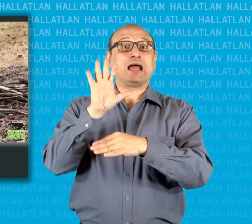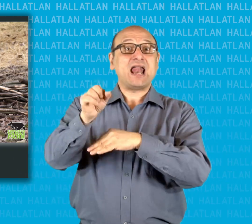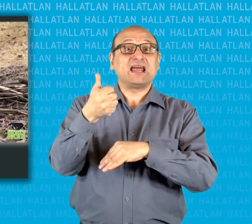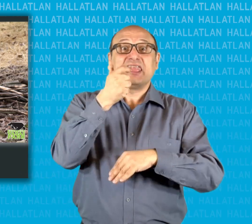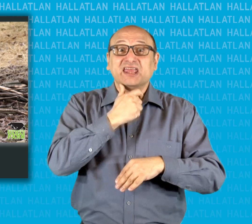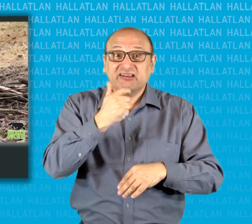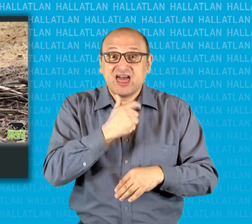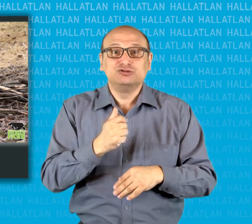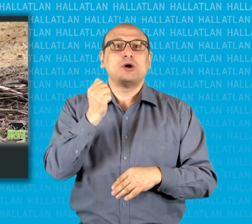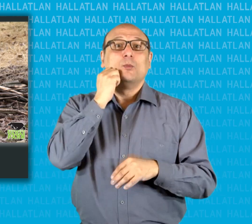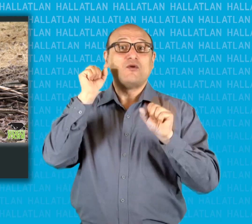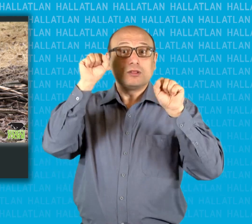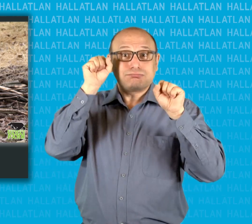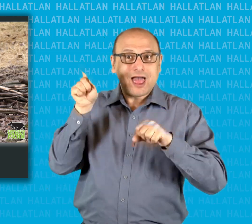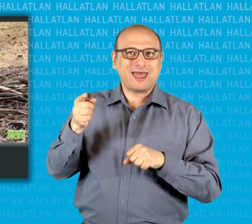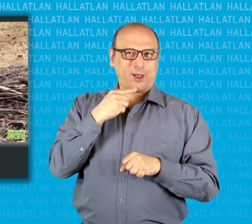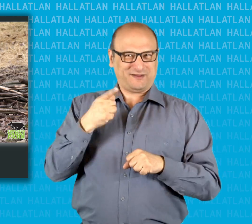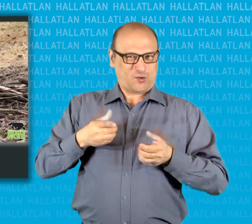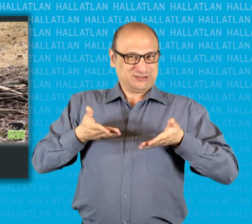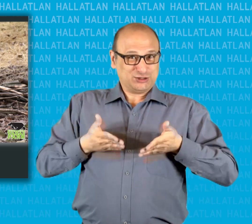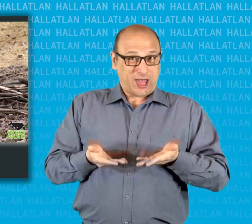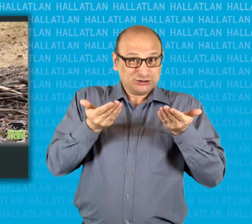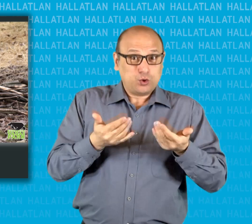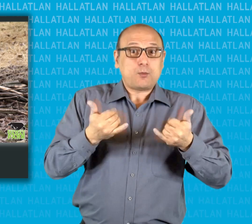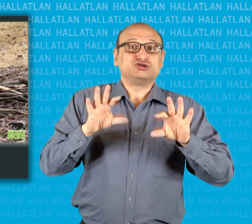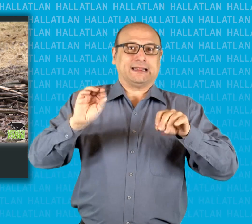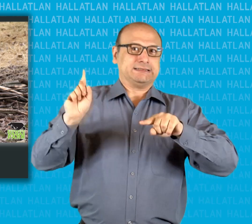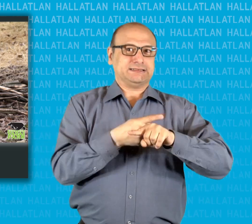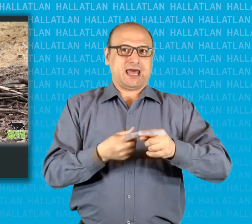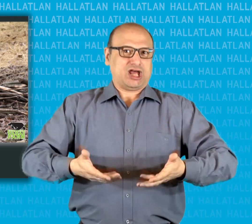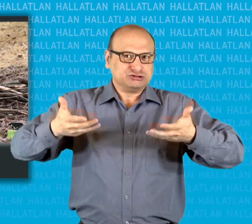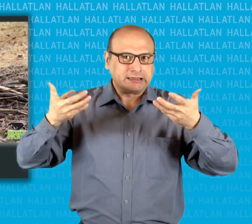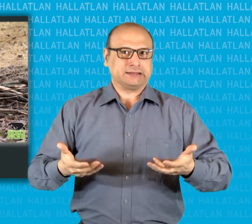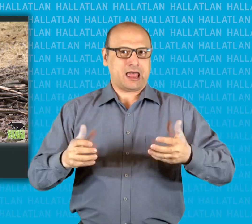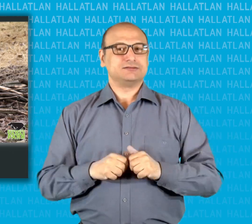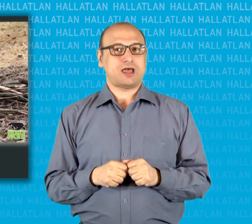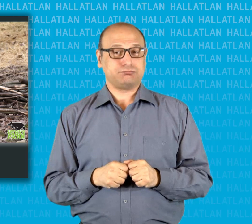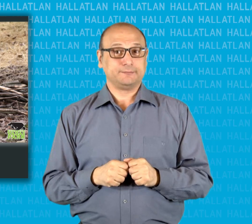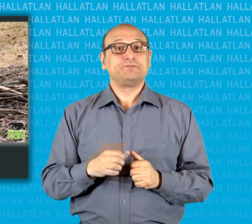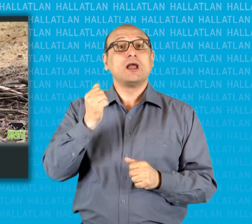egyéves korukra a muflonbárányok megtízszerezik születési súlyukat.